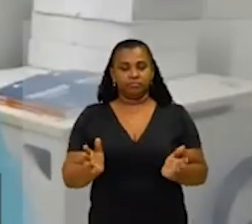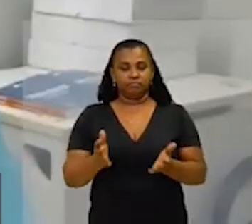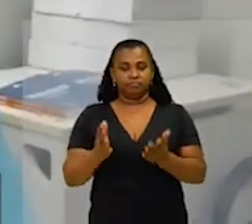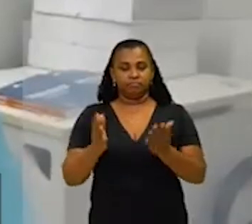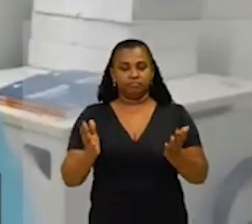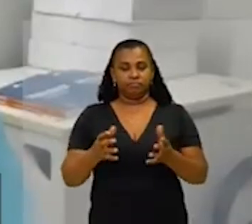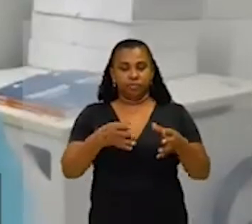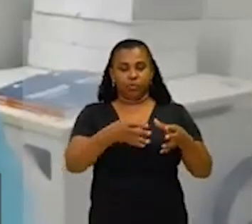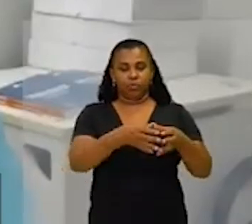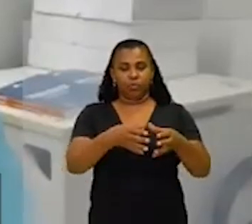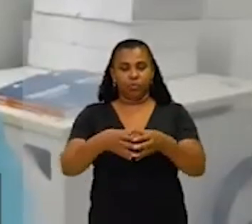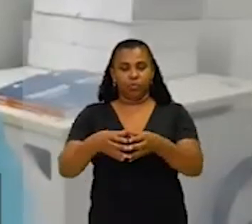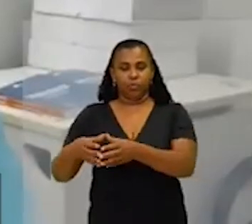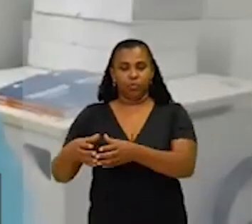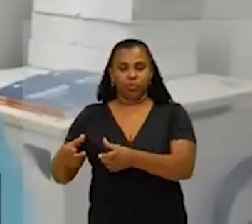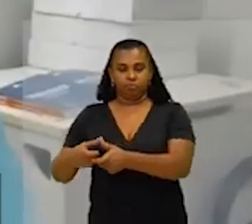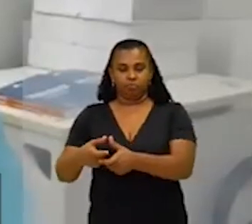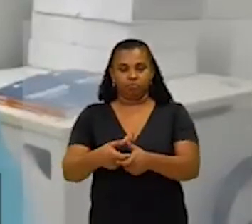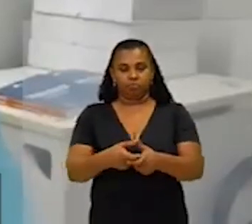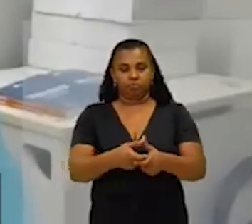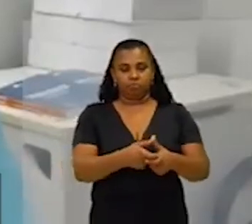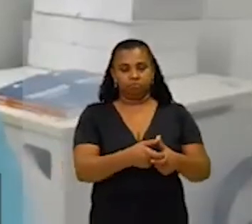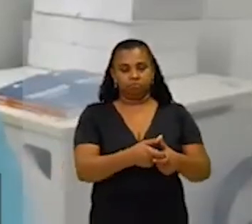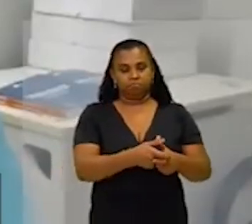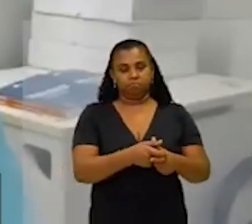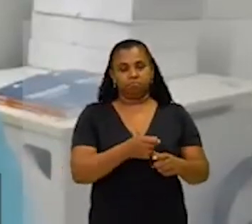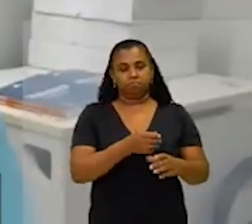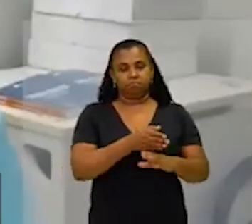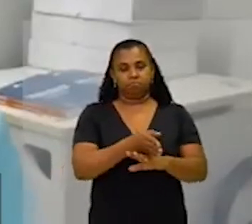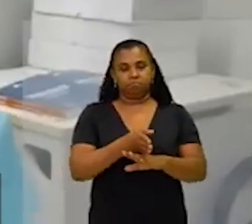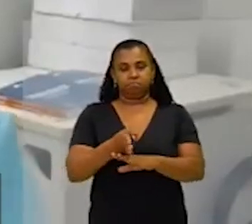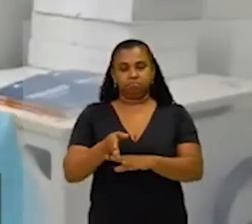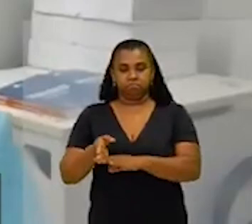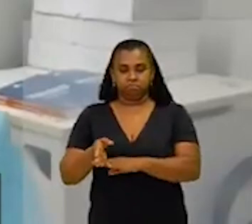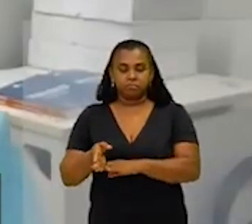grupos minorizados por meio da canalização de financiamento para suas candidaturas